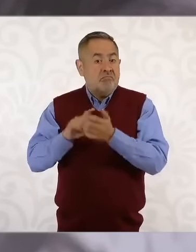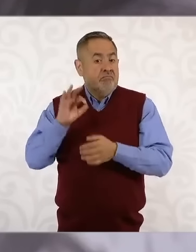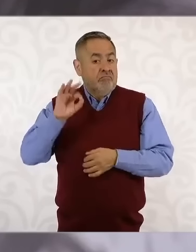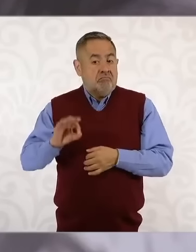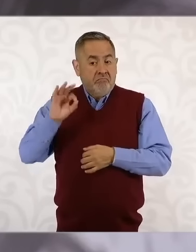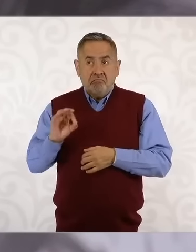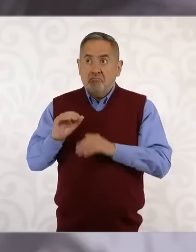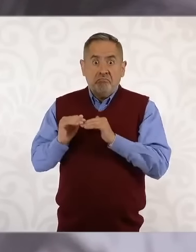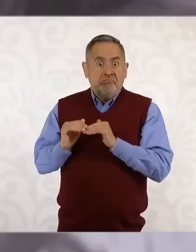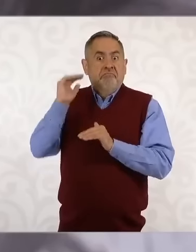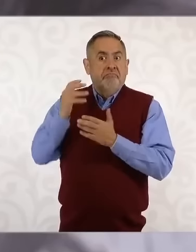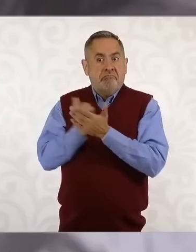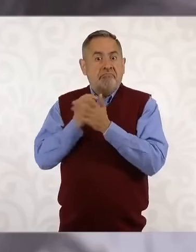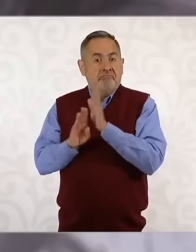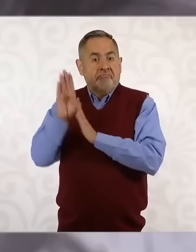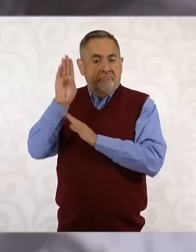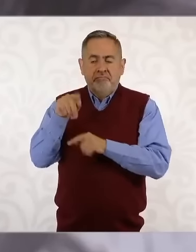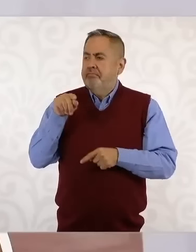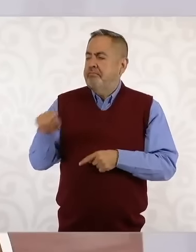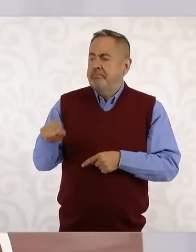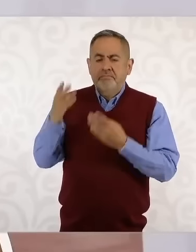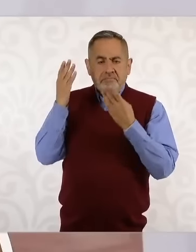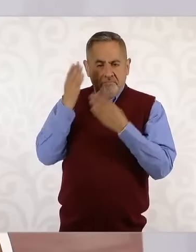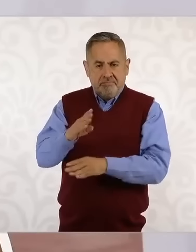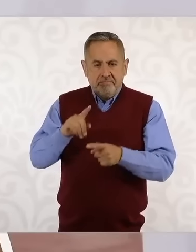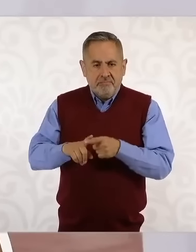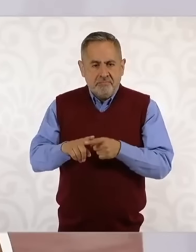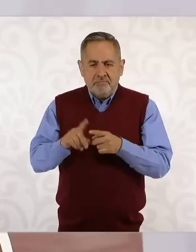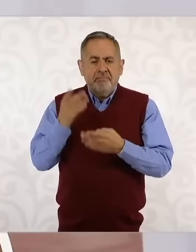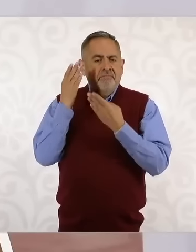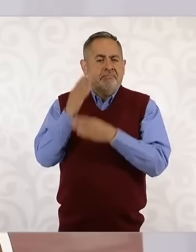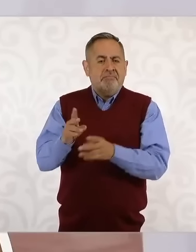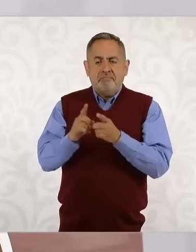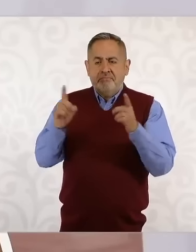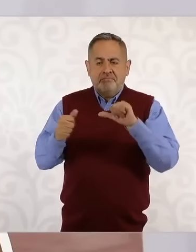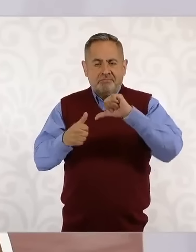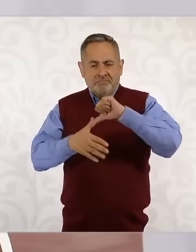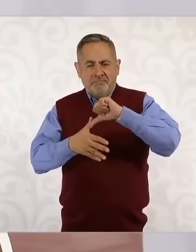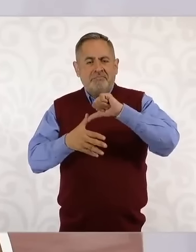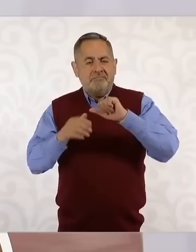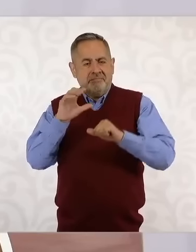fue muy exitosa con el banco este de desarrollo de América Latina y el Caribe, que son ejemplo